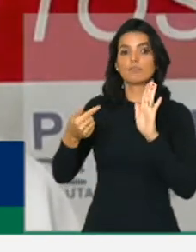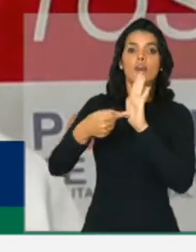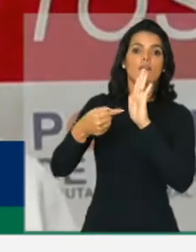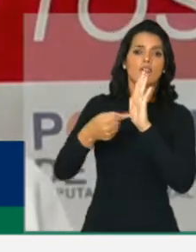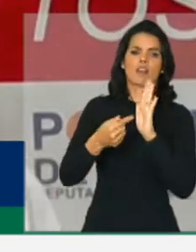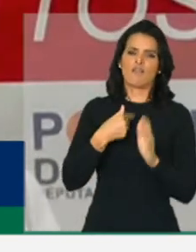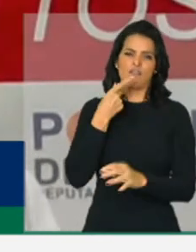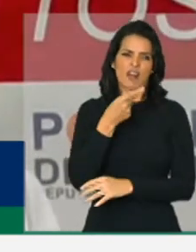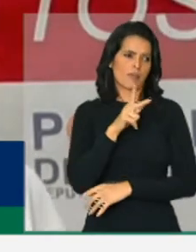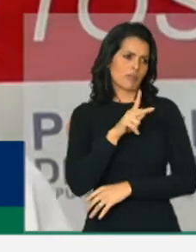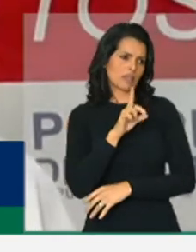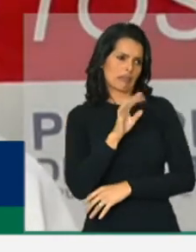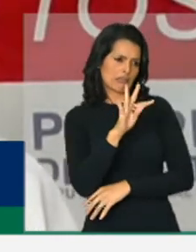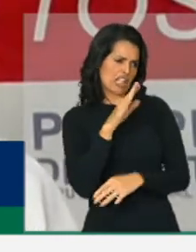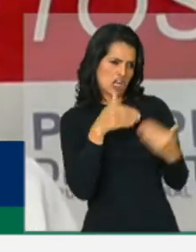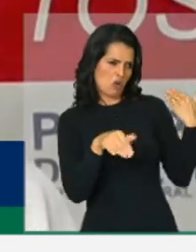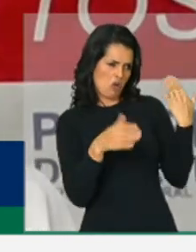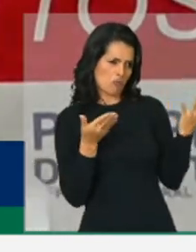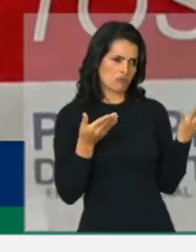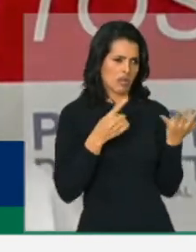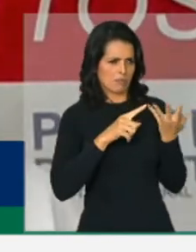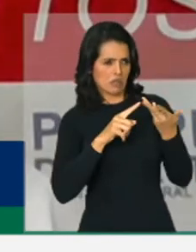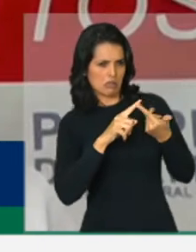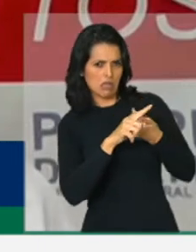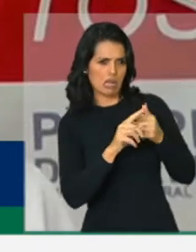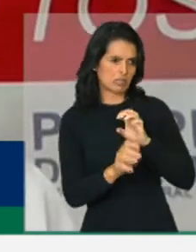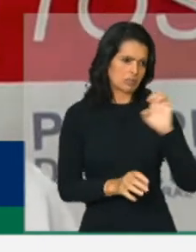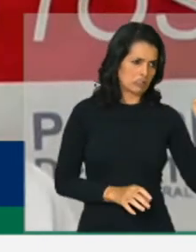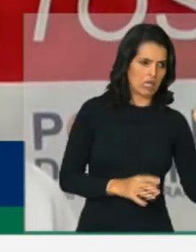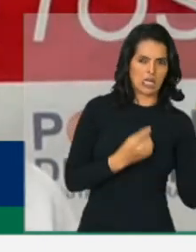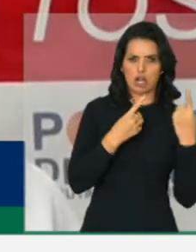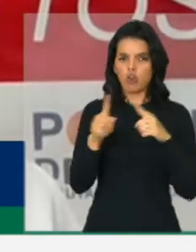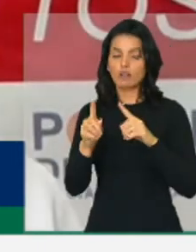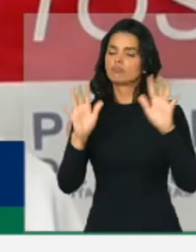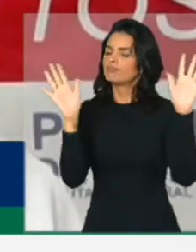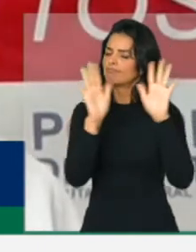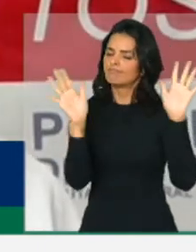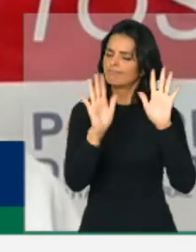QUEM NÃO PAGOU EM DIA, O INADIMPLENTE É QUE VAI SER BENEFICIADO. UM REBATE DE 80%